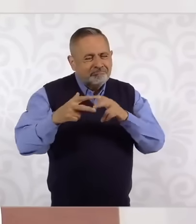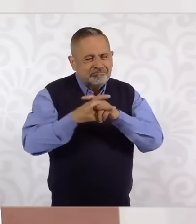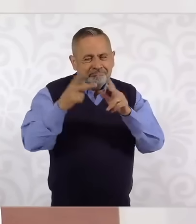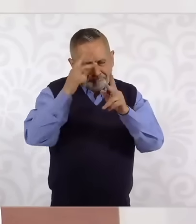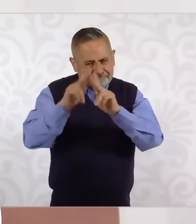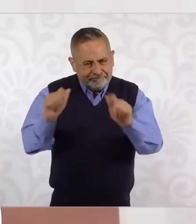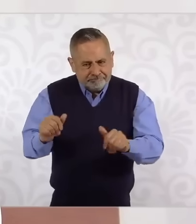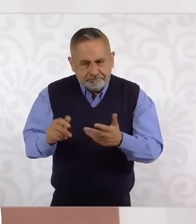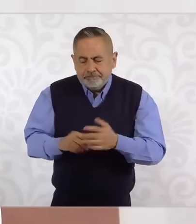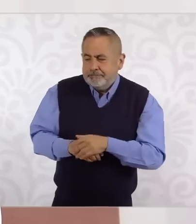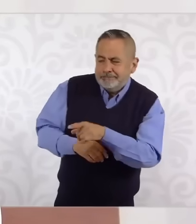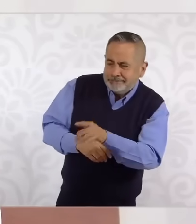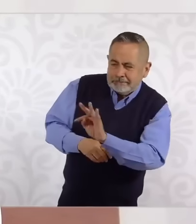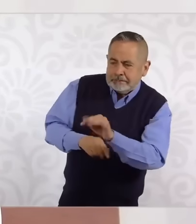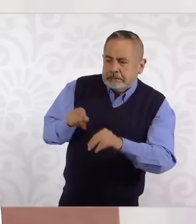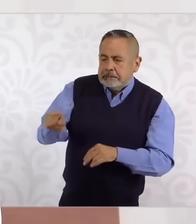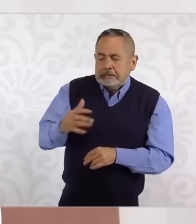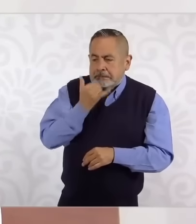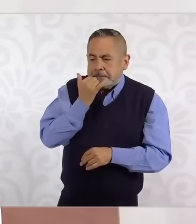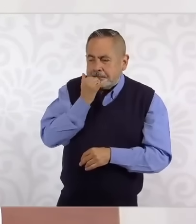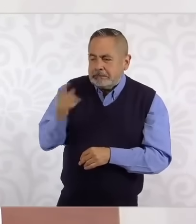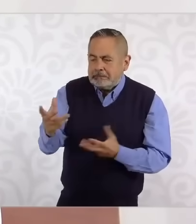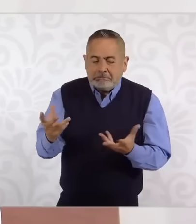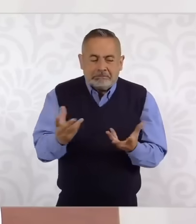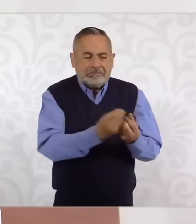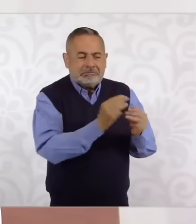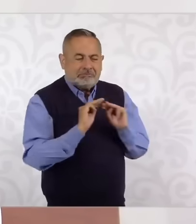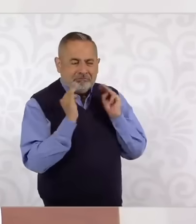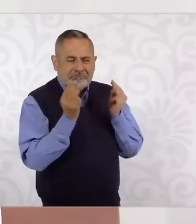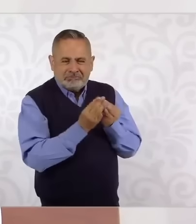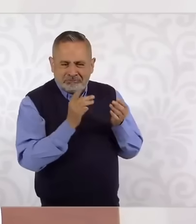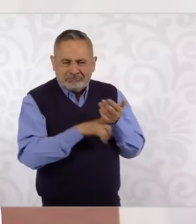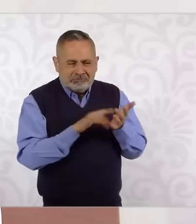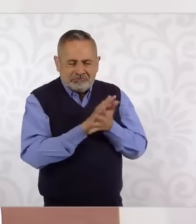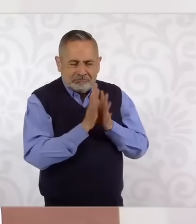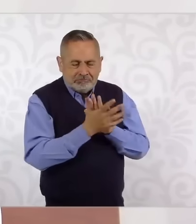está en riesgo de entrar a un grupo delictivo por distintas razones, ahora ya tenemos jóvenes